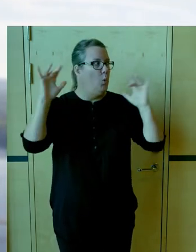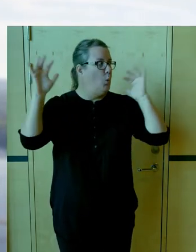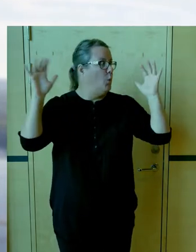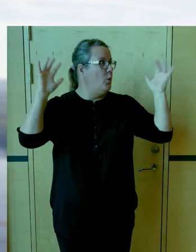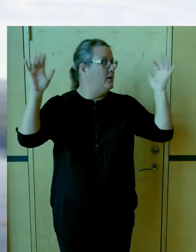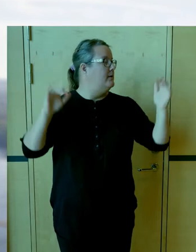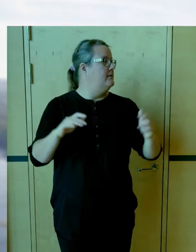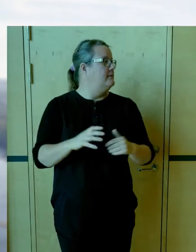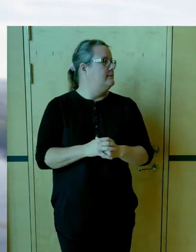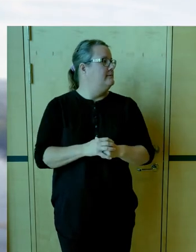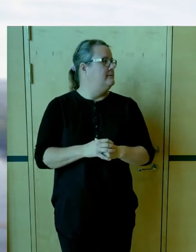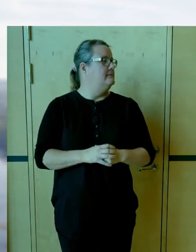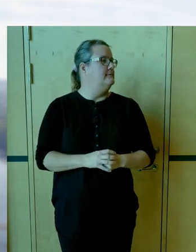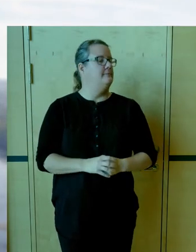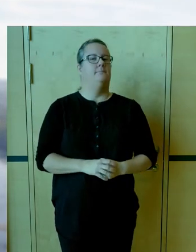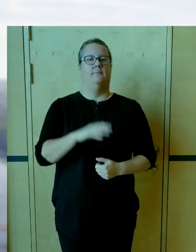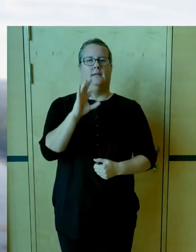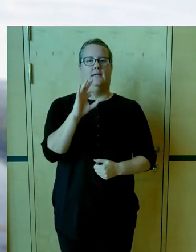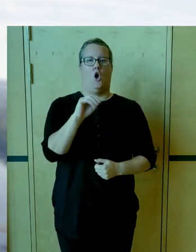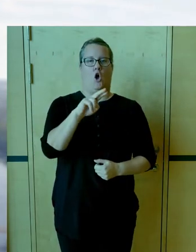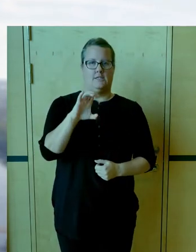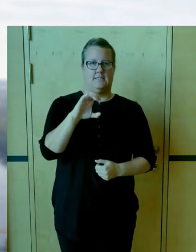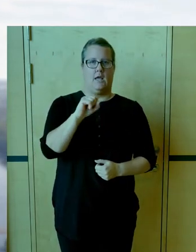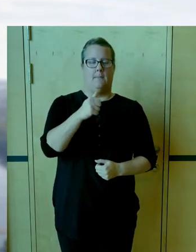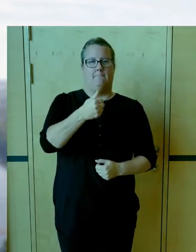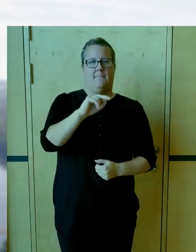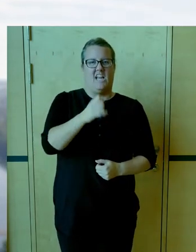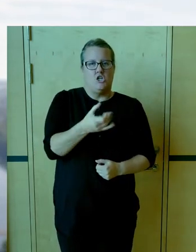Precis Hans brettschneider